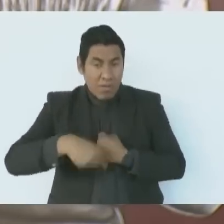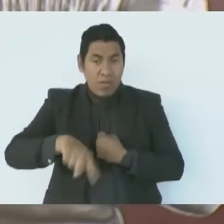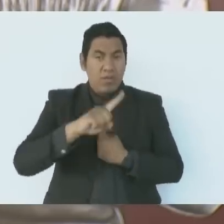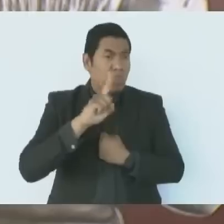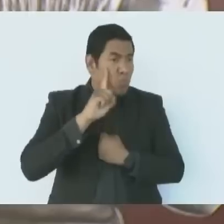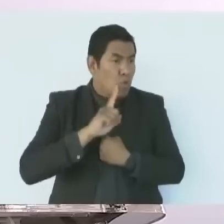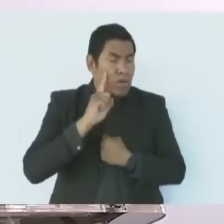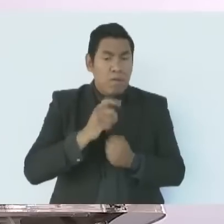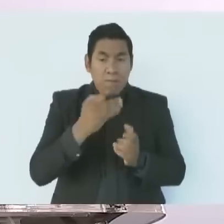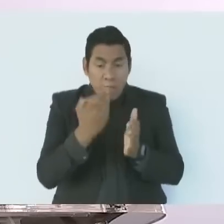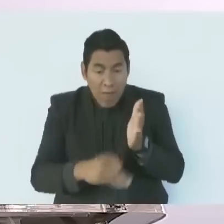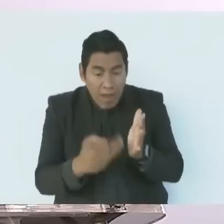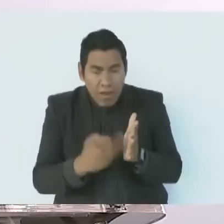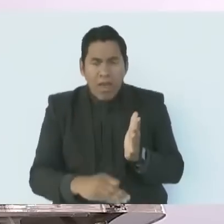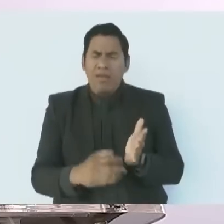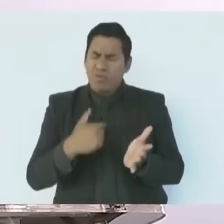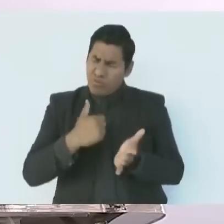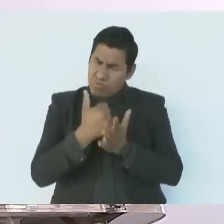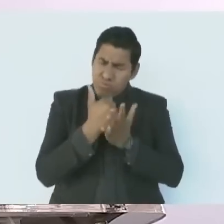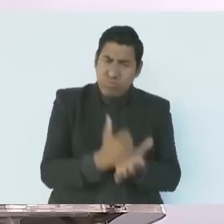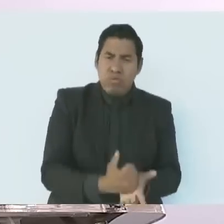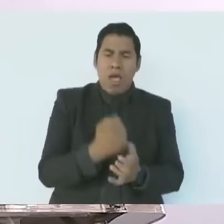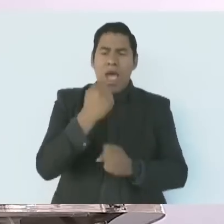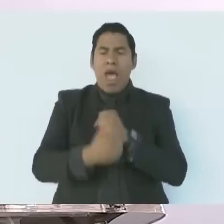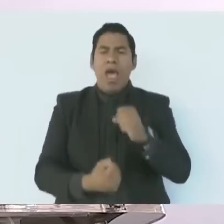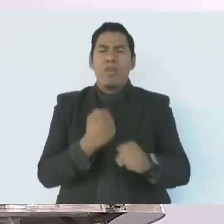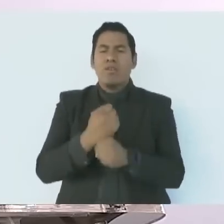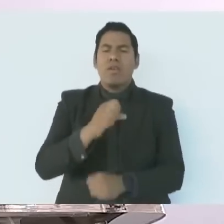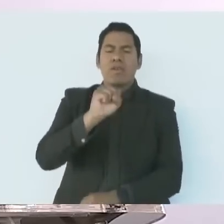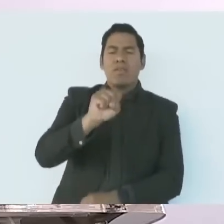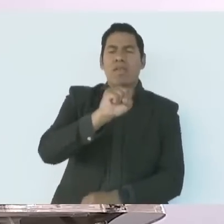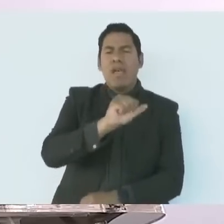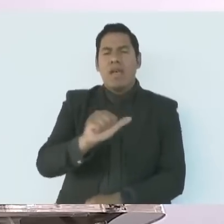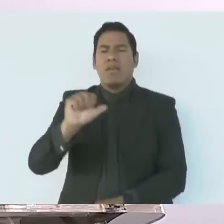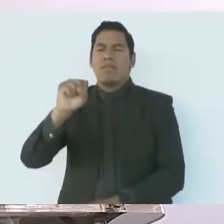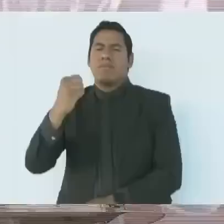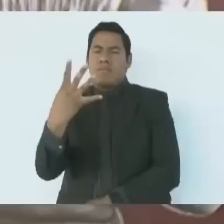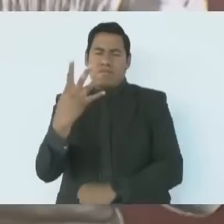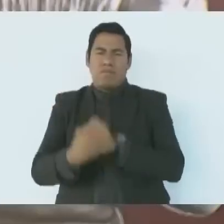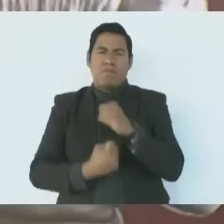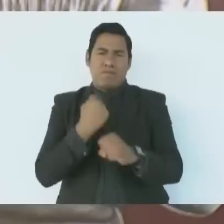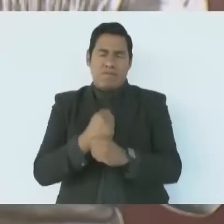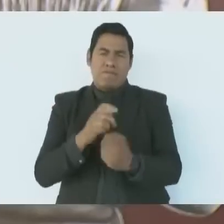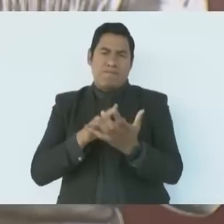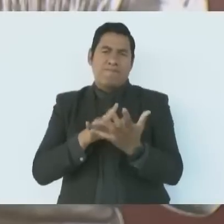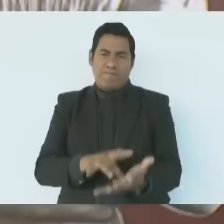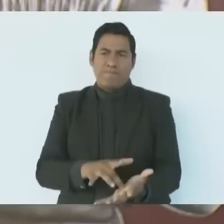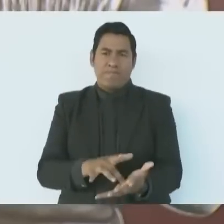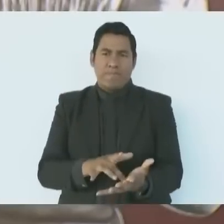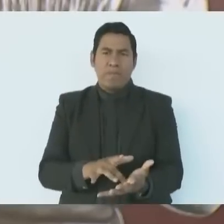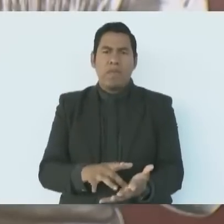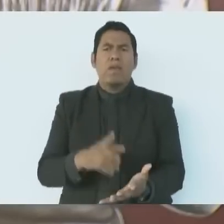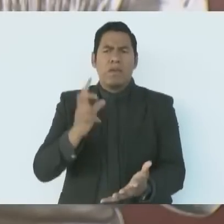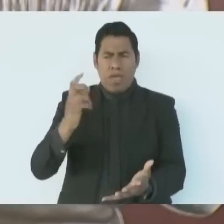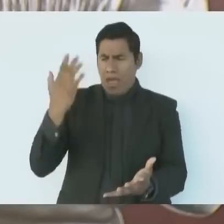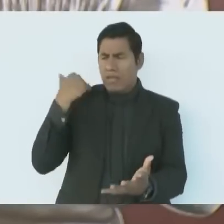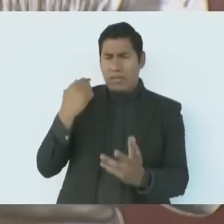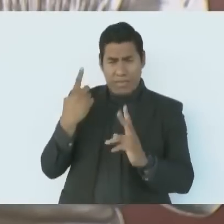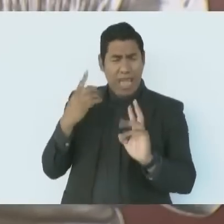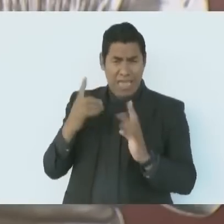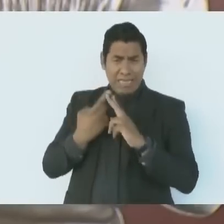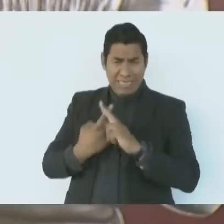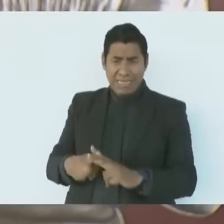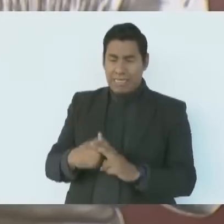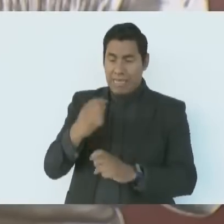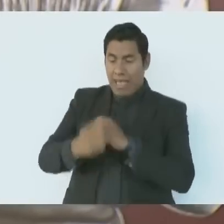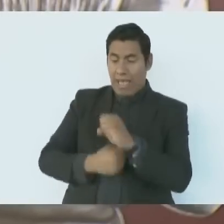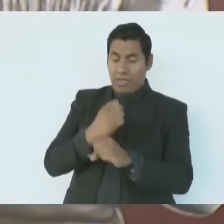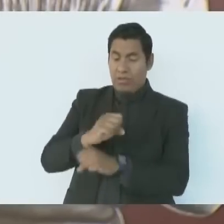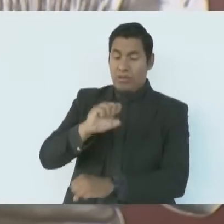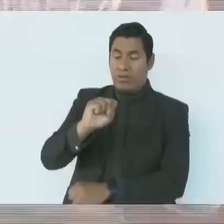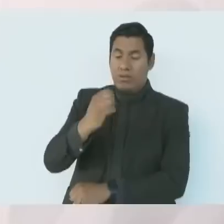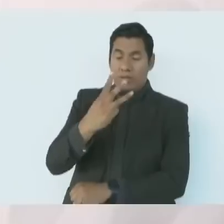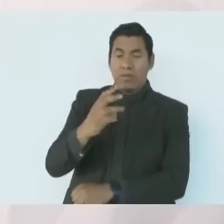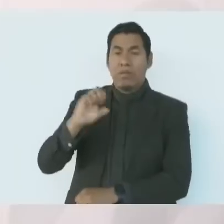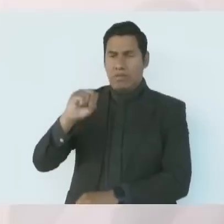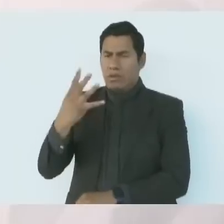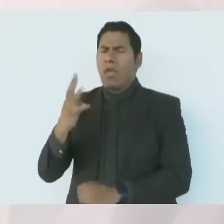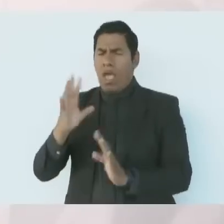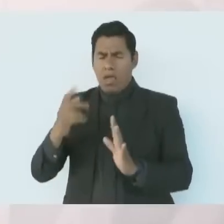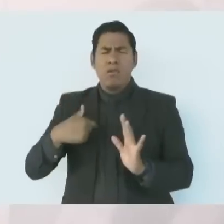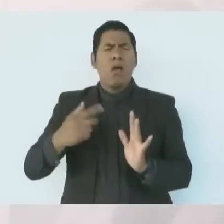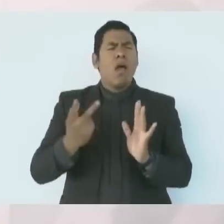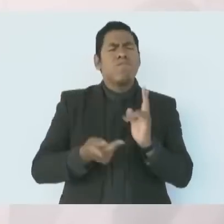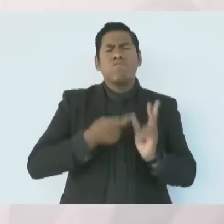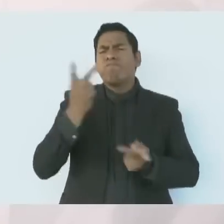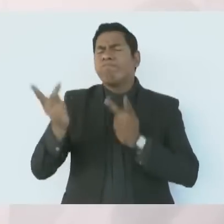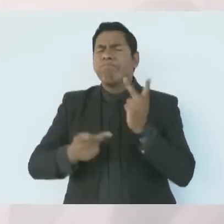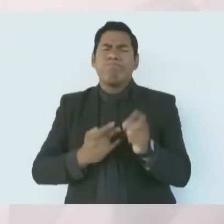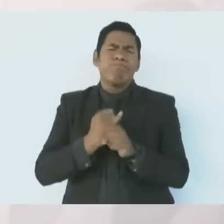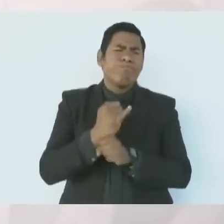apoyo de 60 a 64 a las mujeres ya iniciamos con las de 63 y 64 ya un millón de mujeres ya reciben